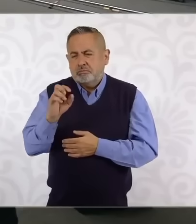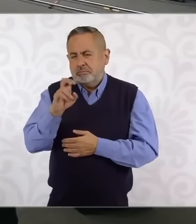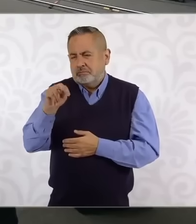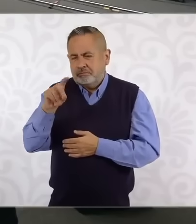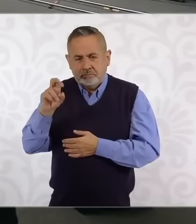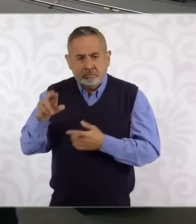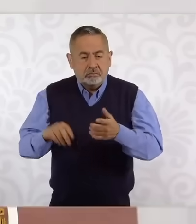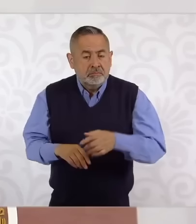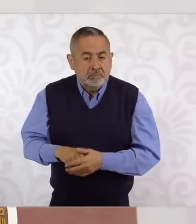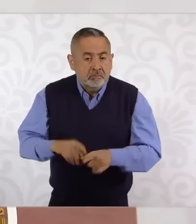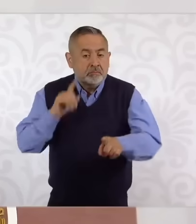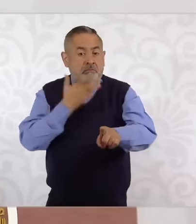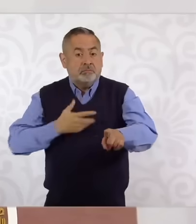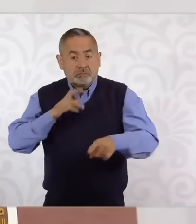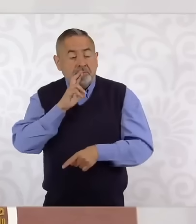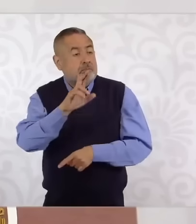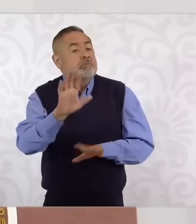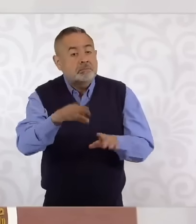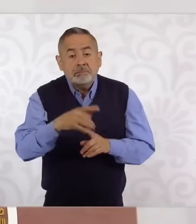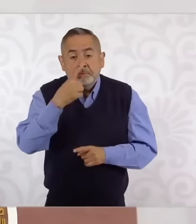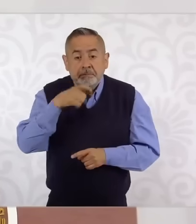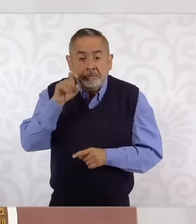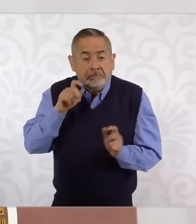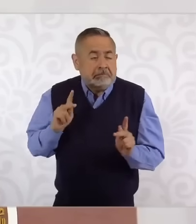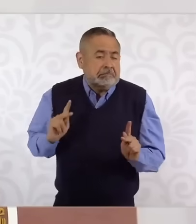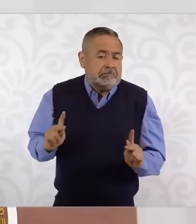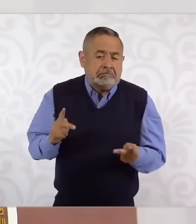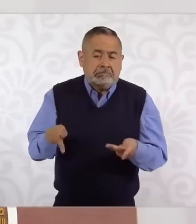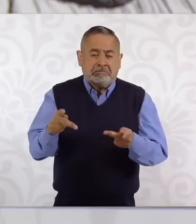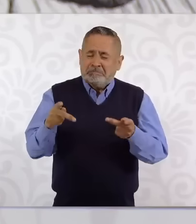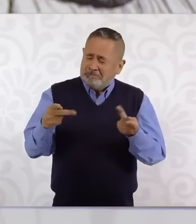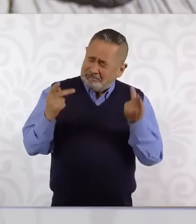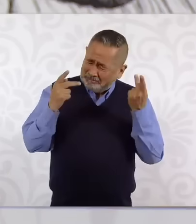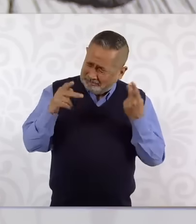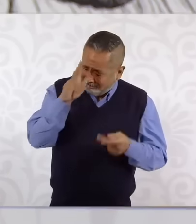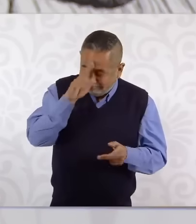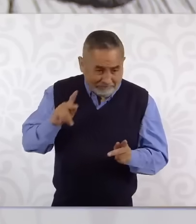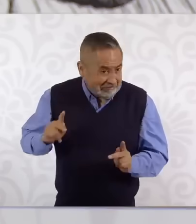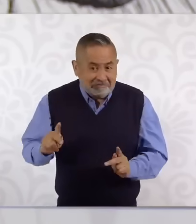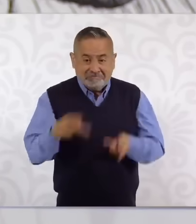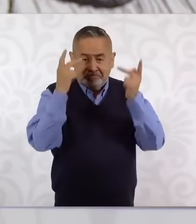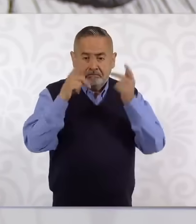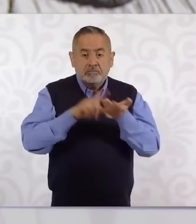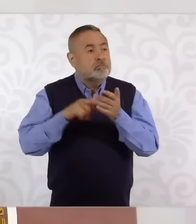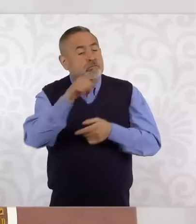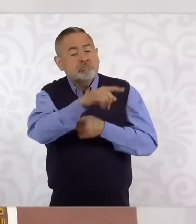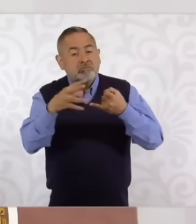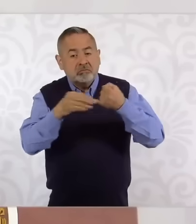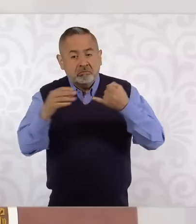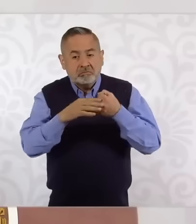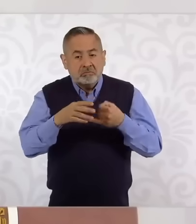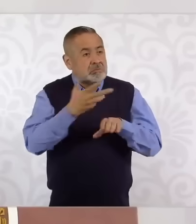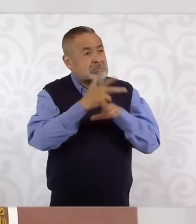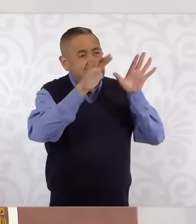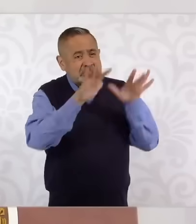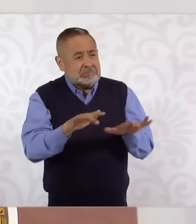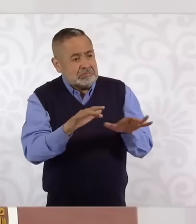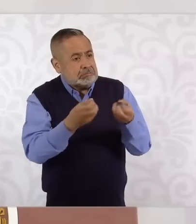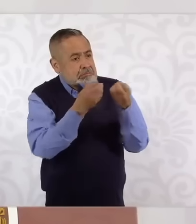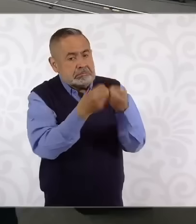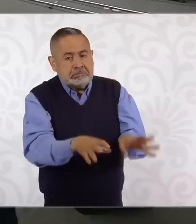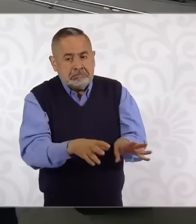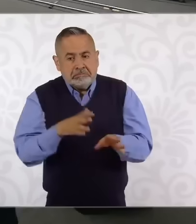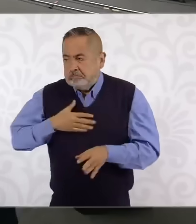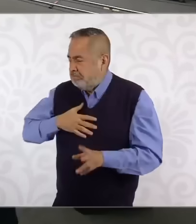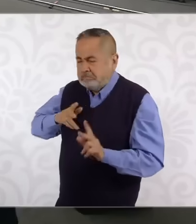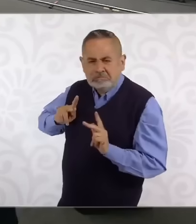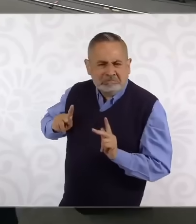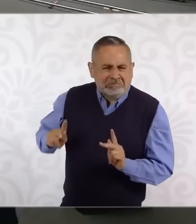se está vendiendo. Sí, como como hubo helada en Florida. Sí. Y la inflación tiene que ver